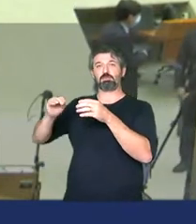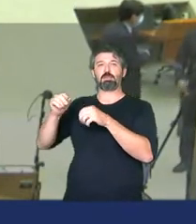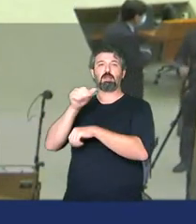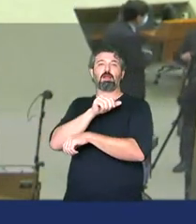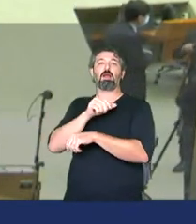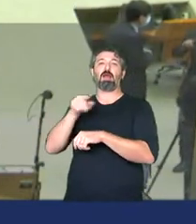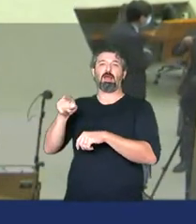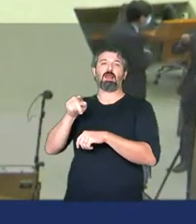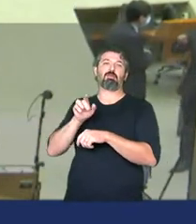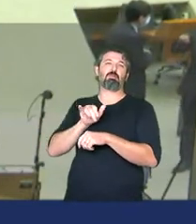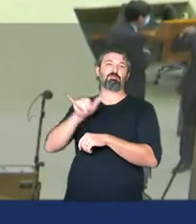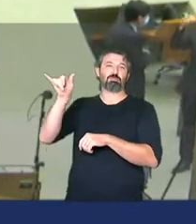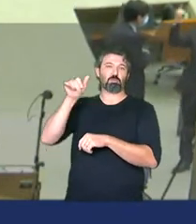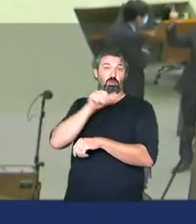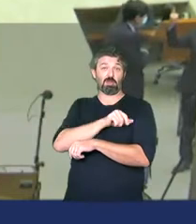RETORNANDO AO RIO DE JANEIRO. COMO EU DISSE... ELA É UMA